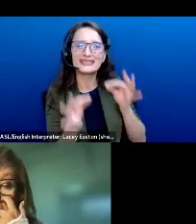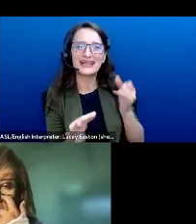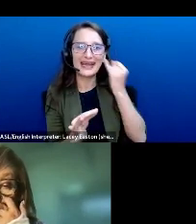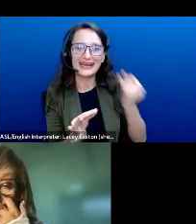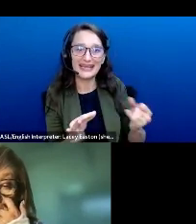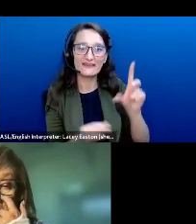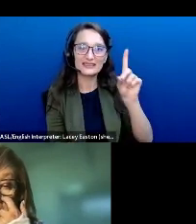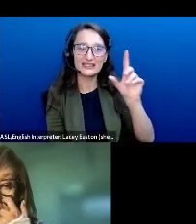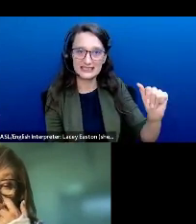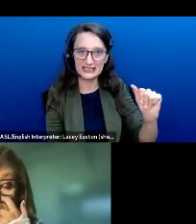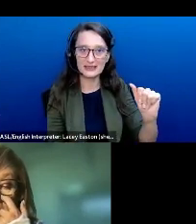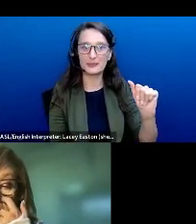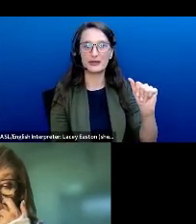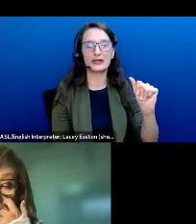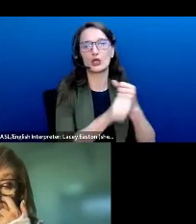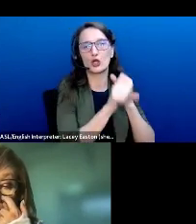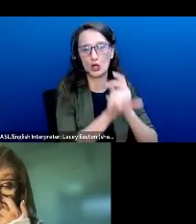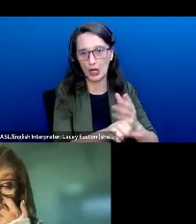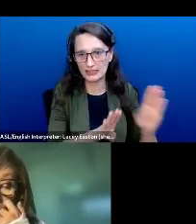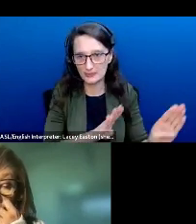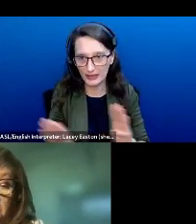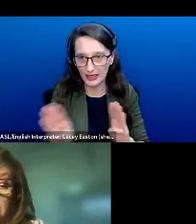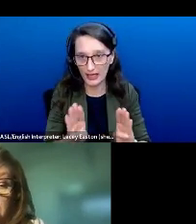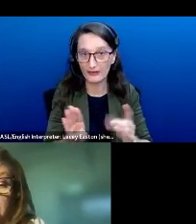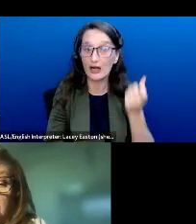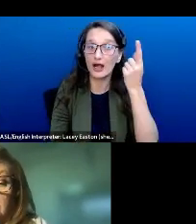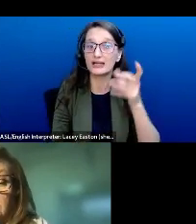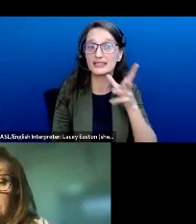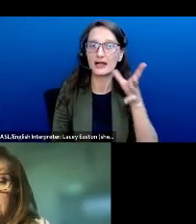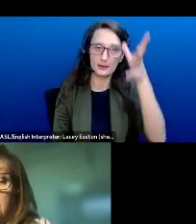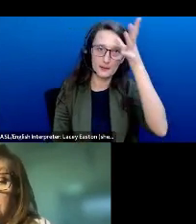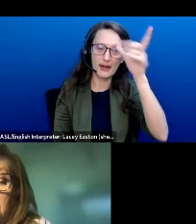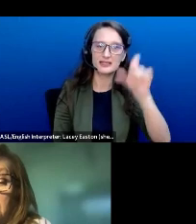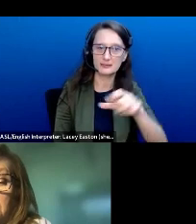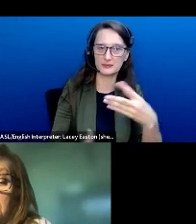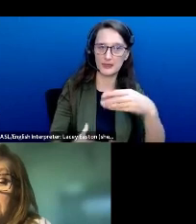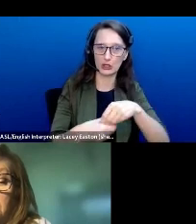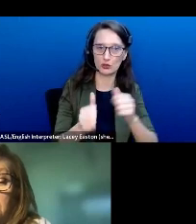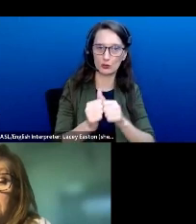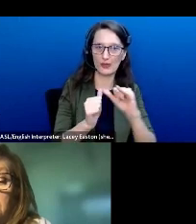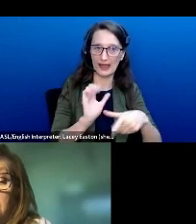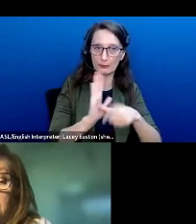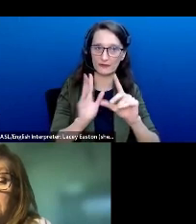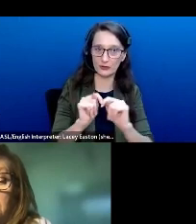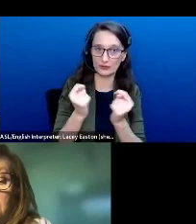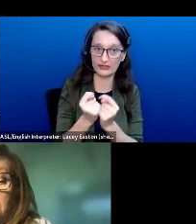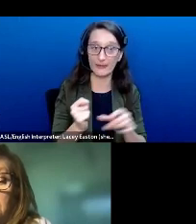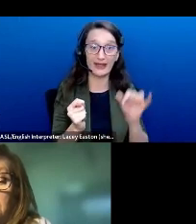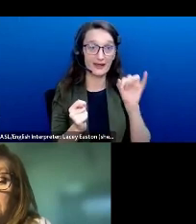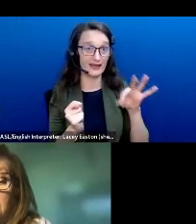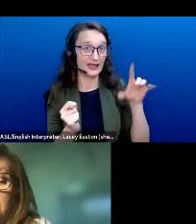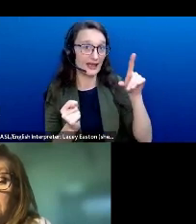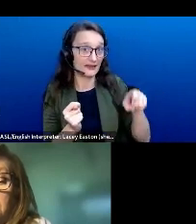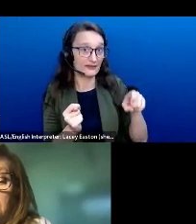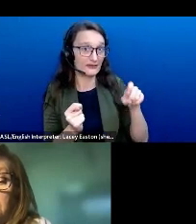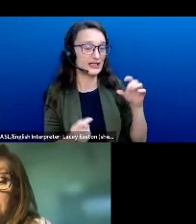equipo de revisión de determinación de manifestación. Si es necesario, el estudiante recibe una FBA o